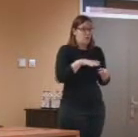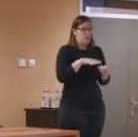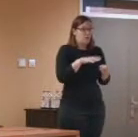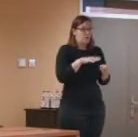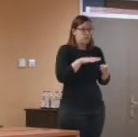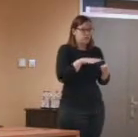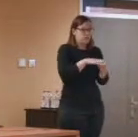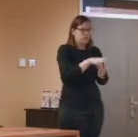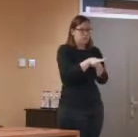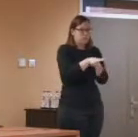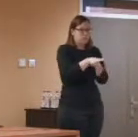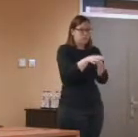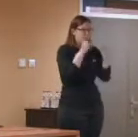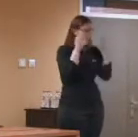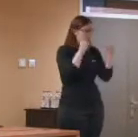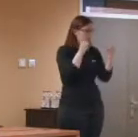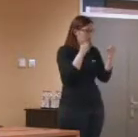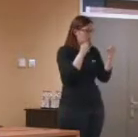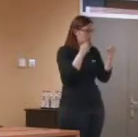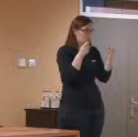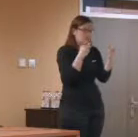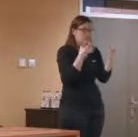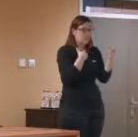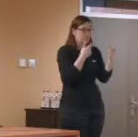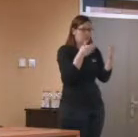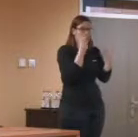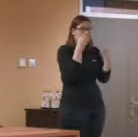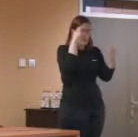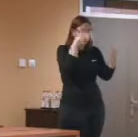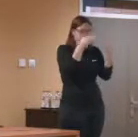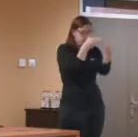Y creo que ahí hay que hacer un trabajo. La investigación